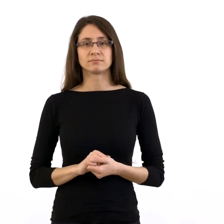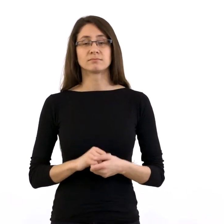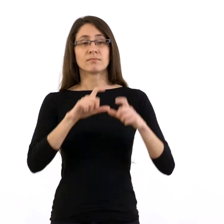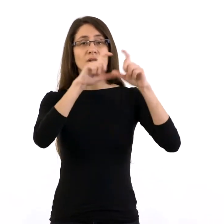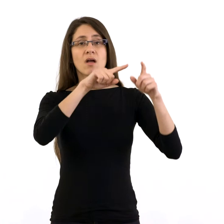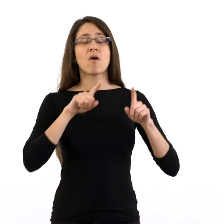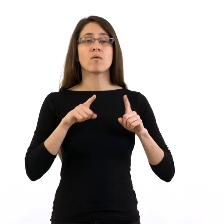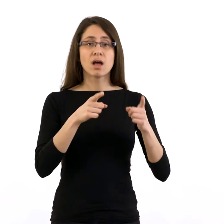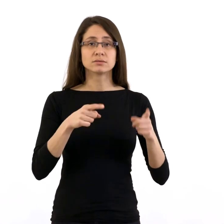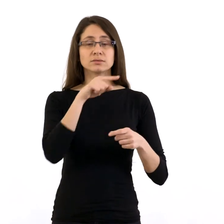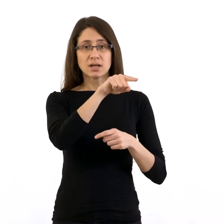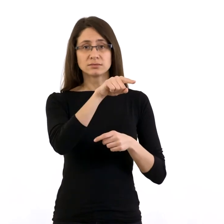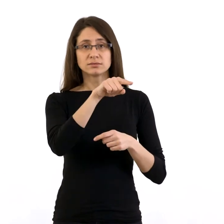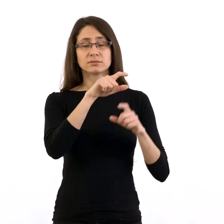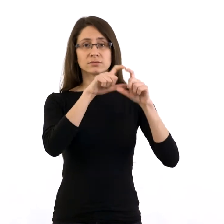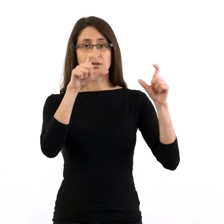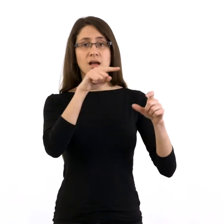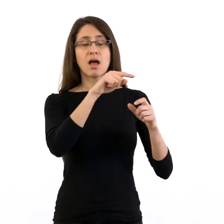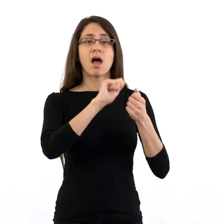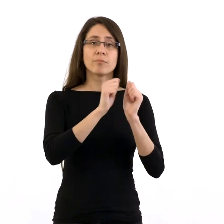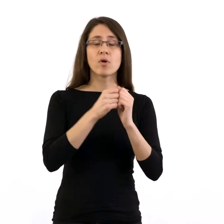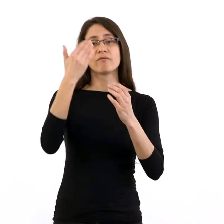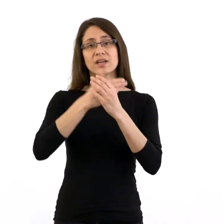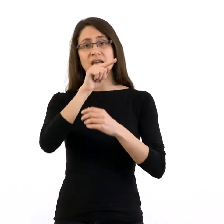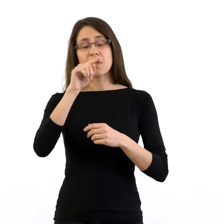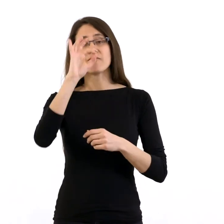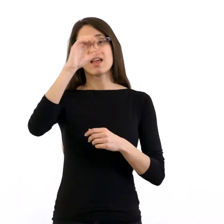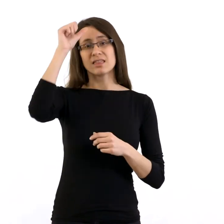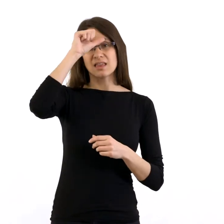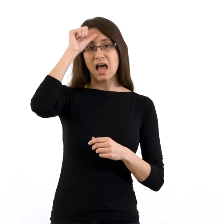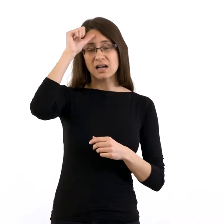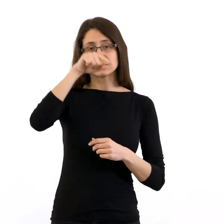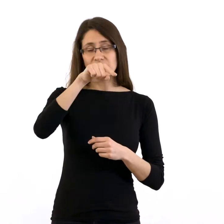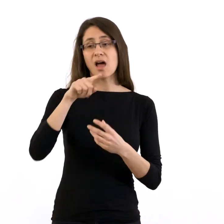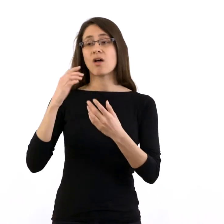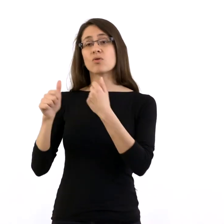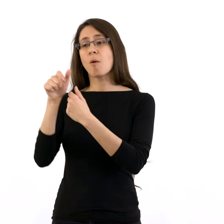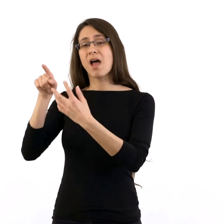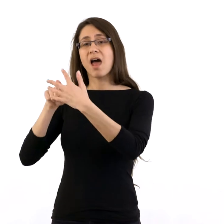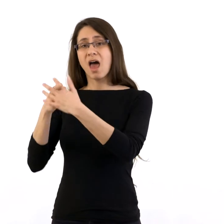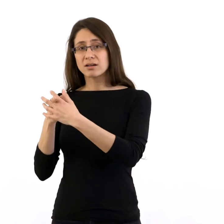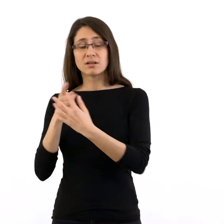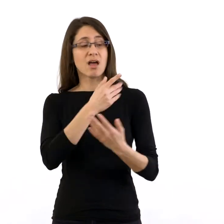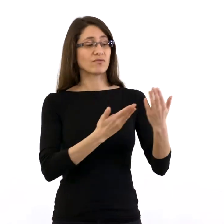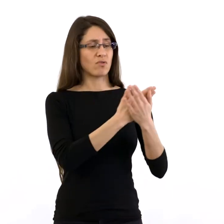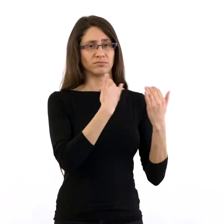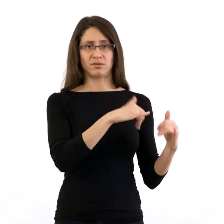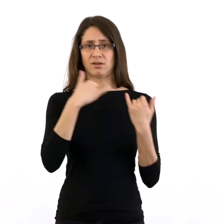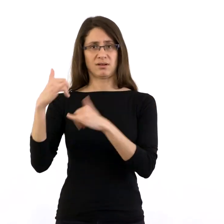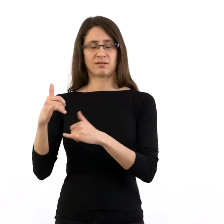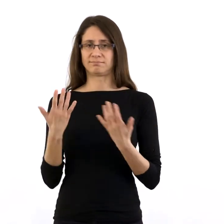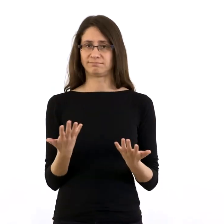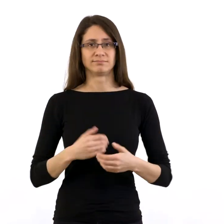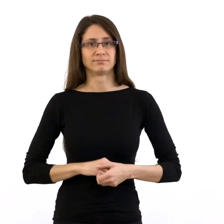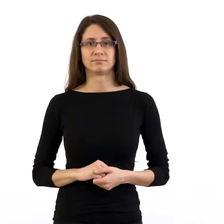inne dane organizacji lub firmy niż w dokumentach rejestrowych,